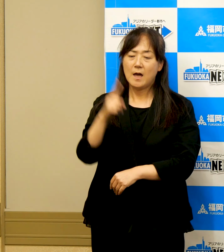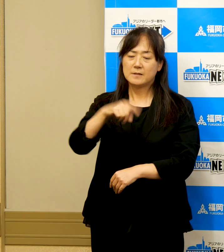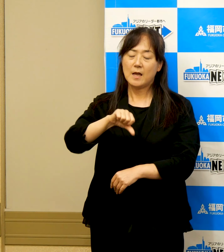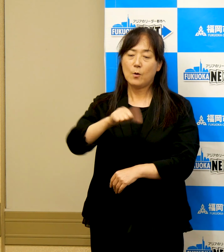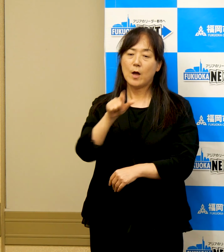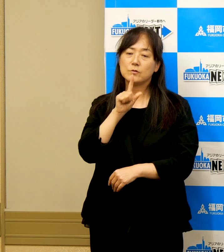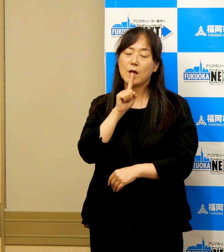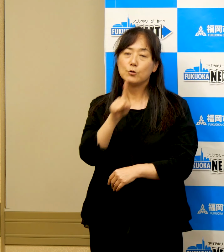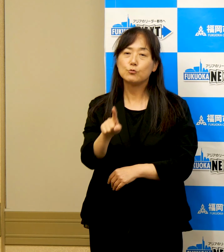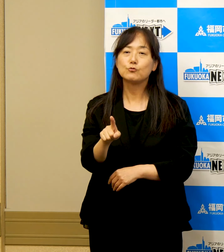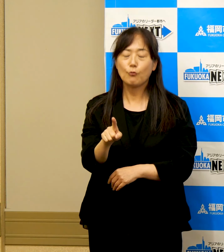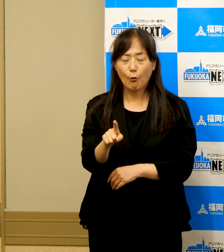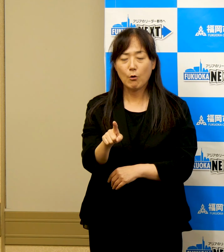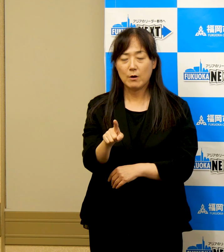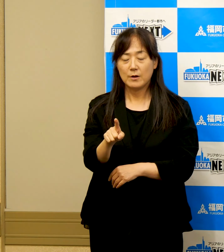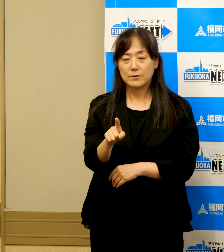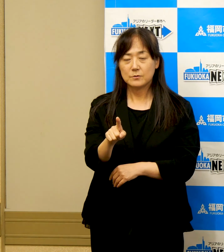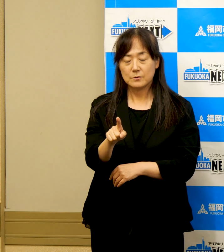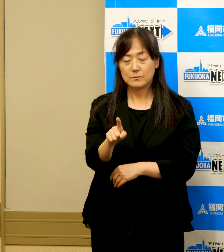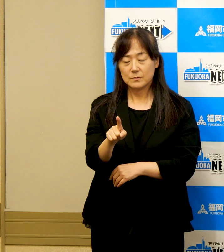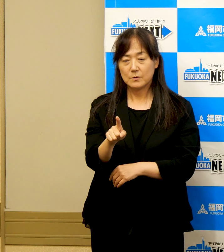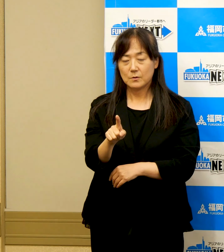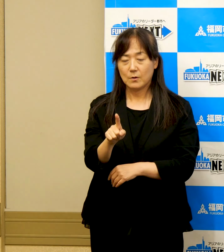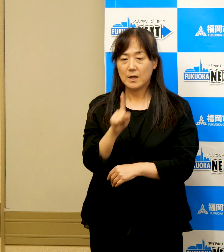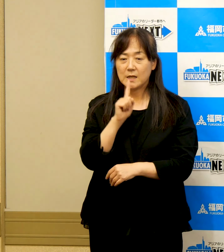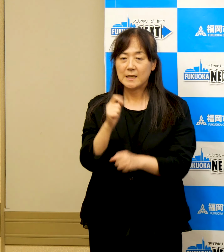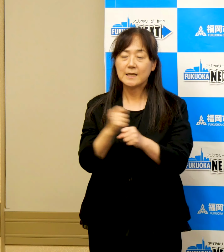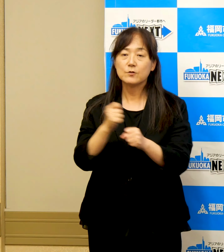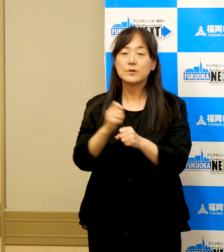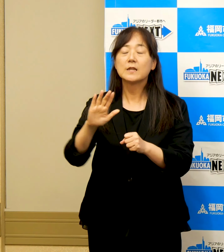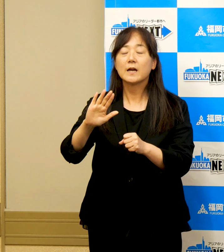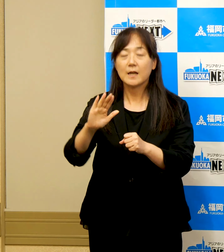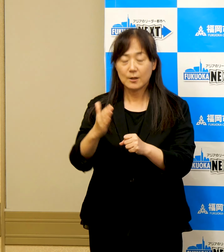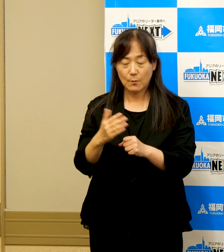あんまり数字が独り歩きしてほしくないなと思って 言わないんですが